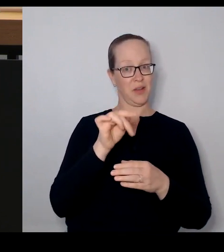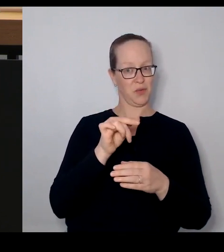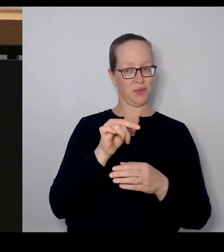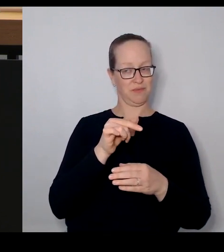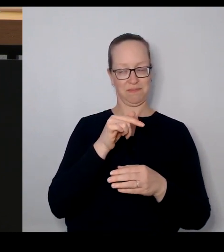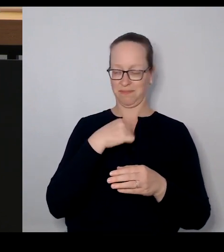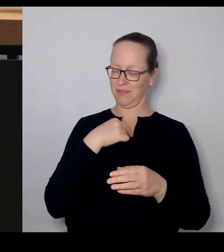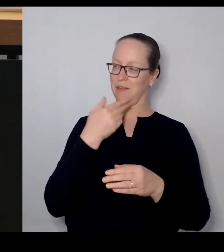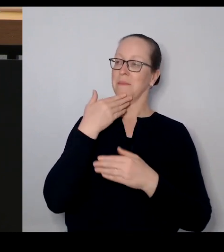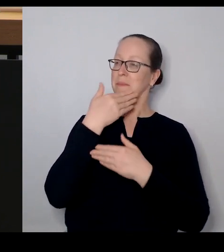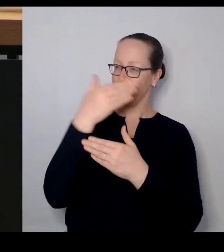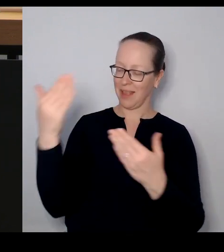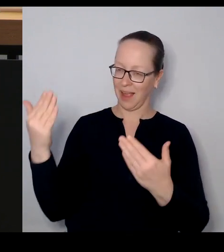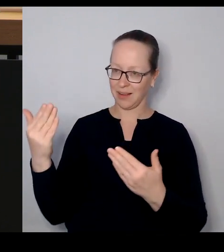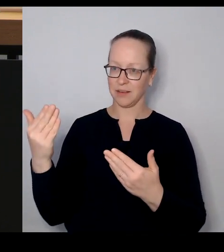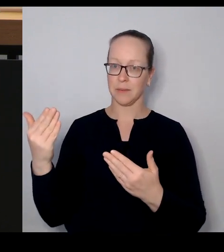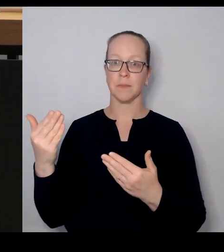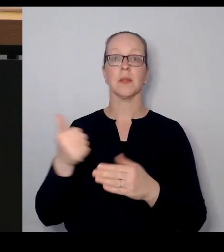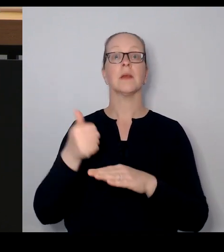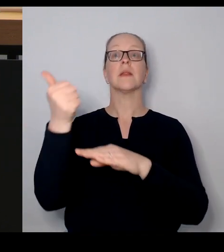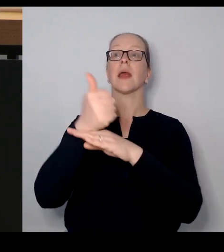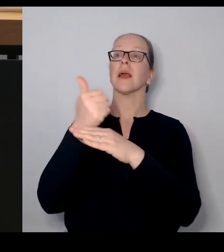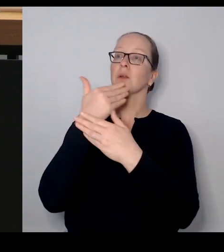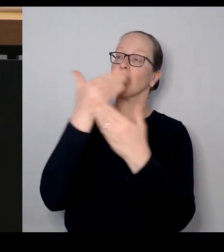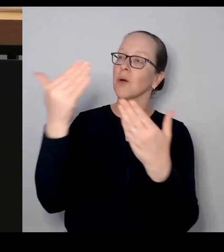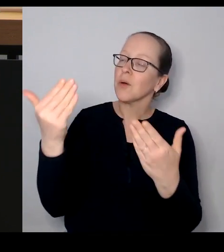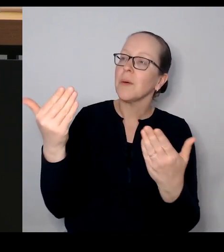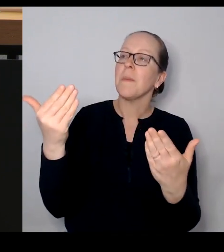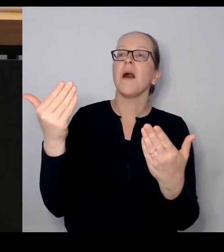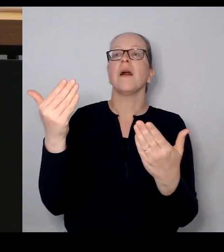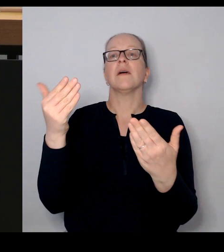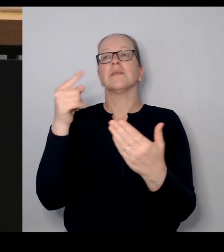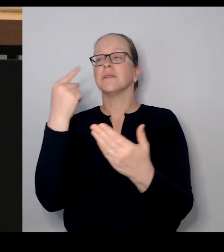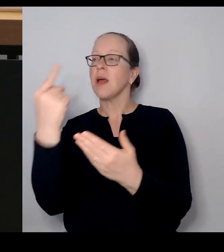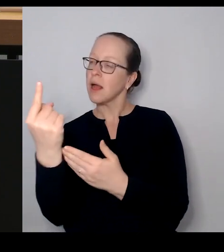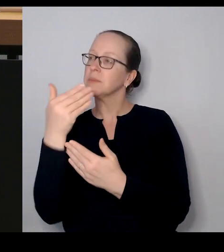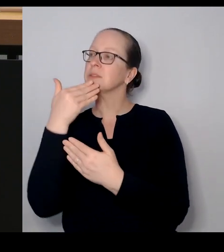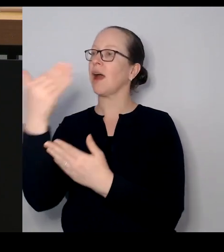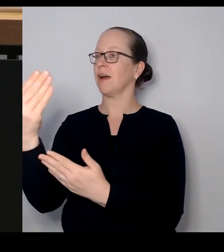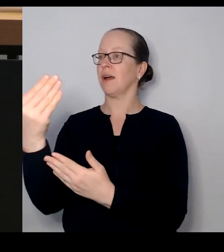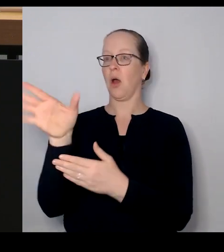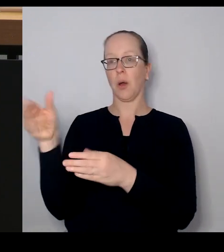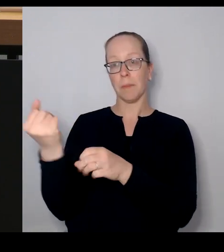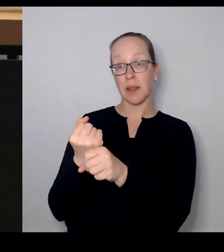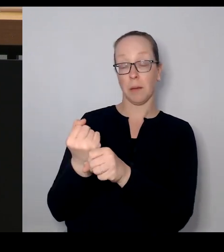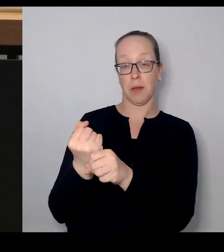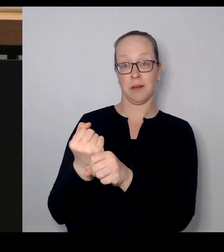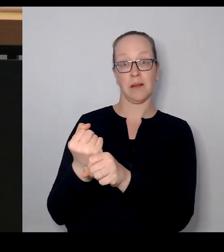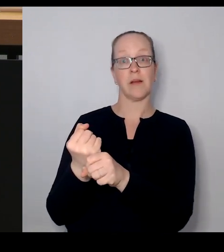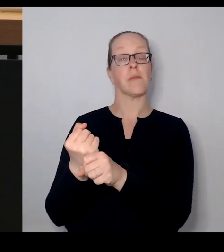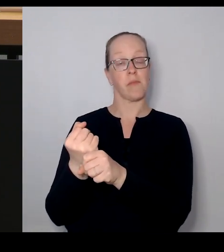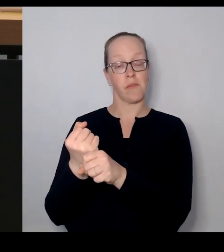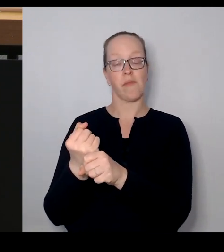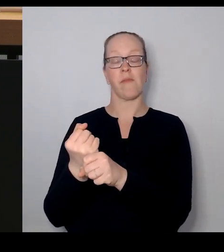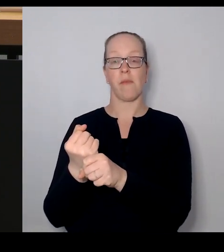Rechnungshofes für die wichtige, gründliche Arbeit, die Sie Jahr um Jahr machen, und auch für den Bericht, den